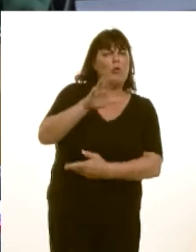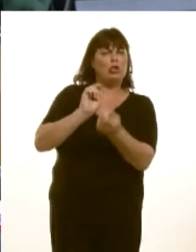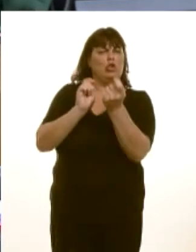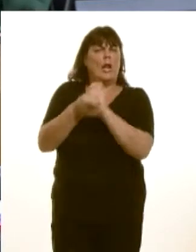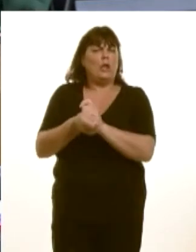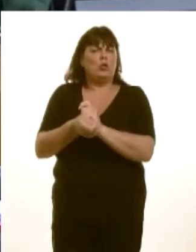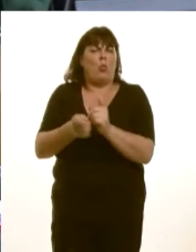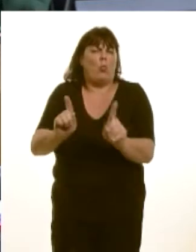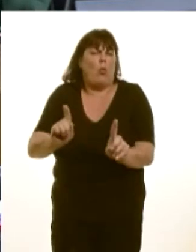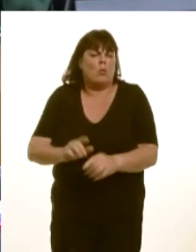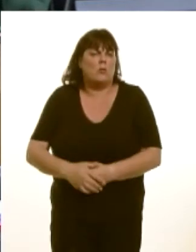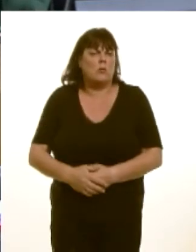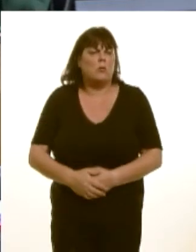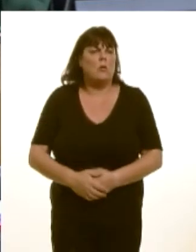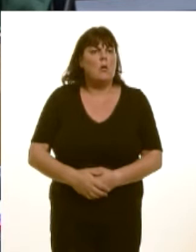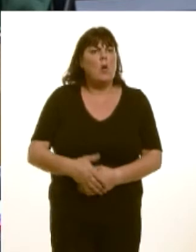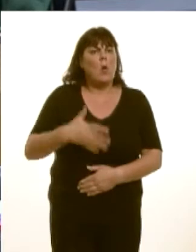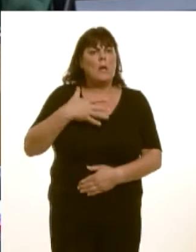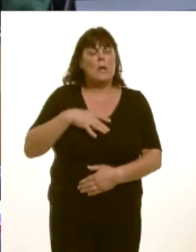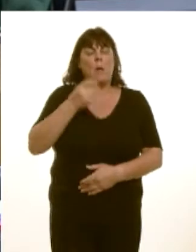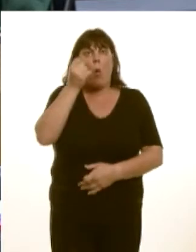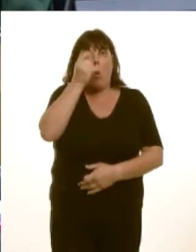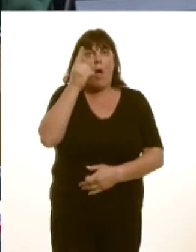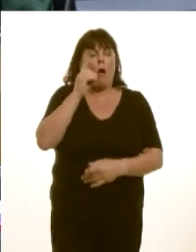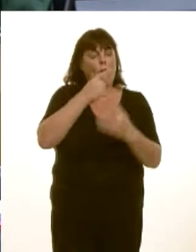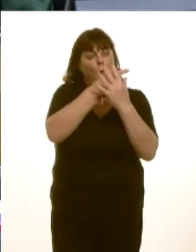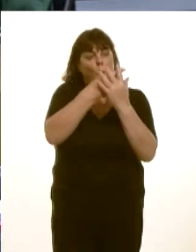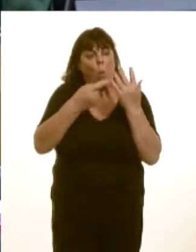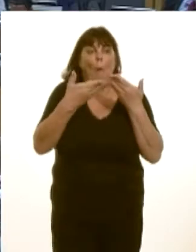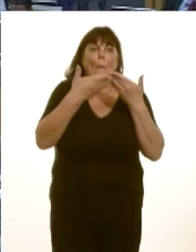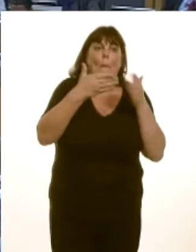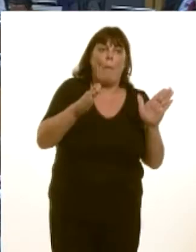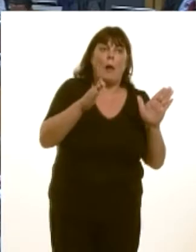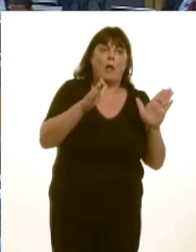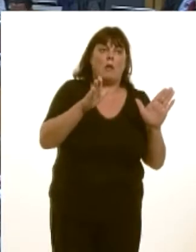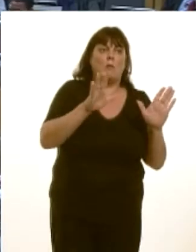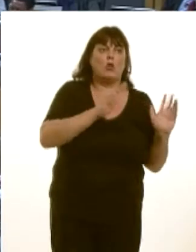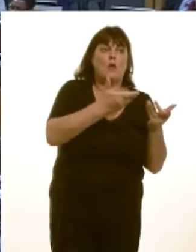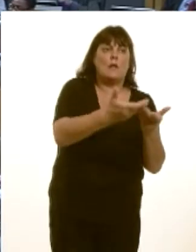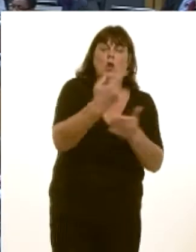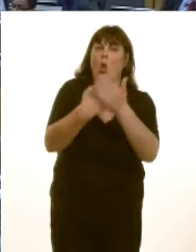ac nid dim ond llywodraeth leol, ond dyna le mae’r pwyslais wedi bod.